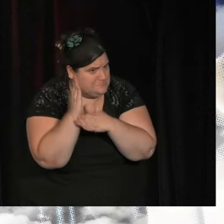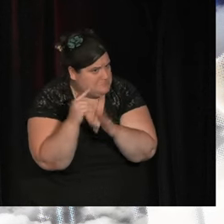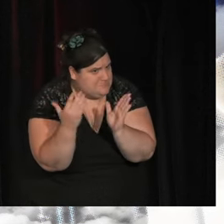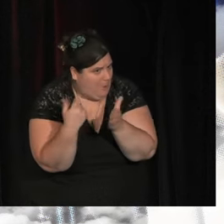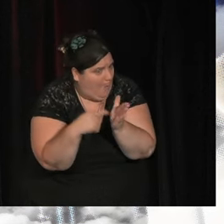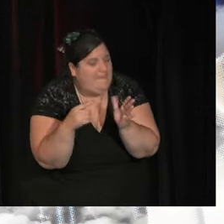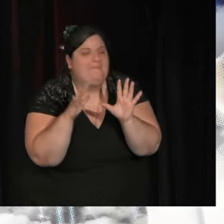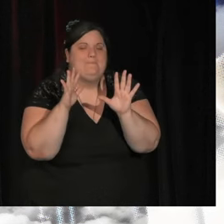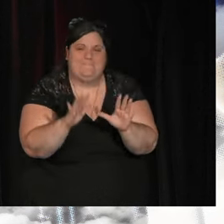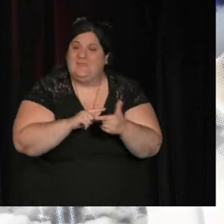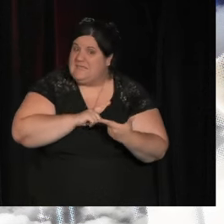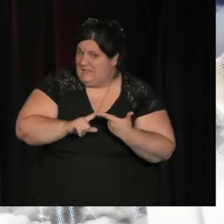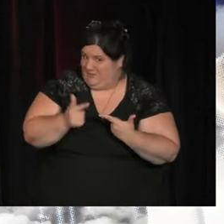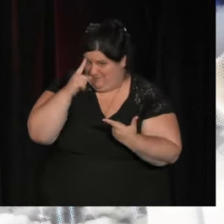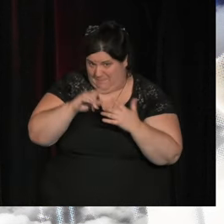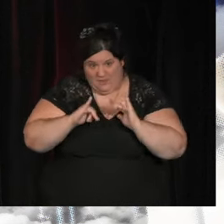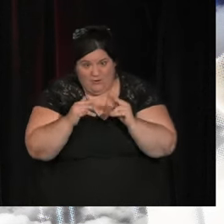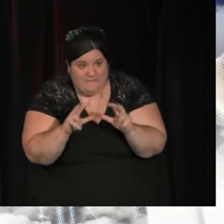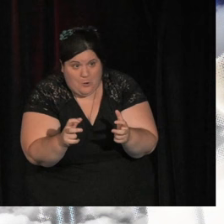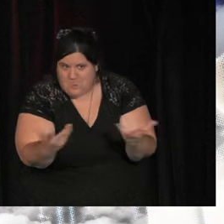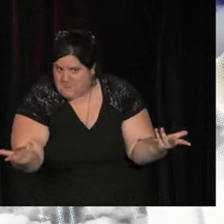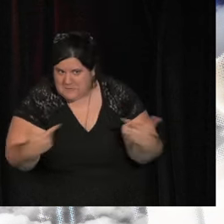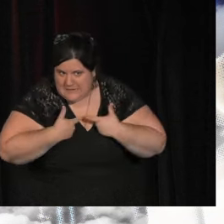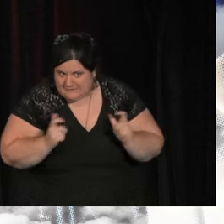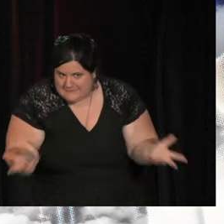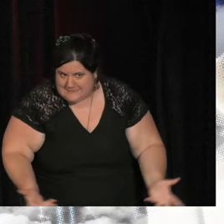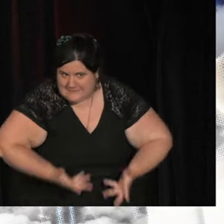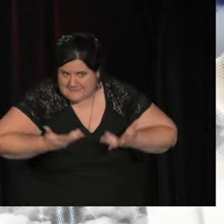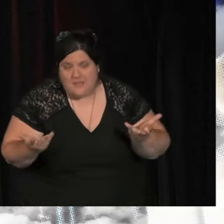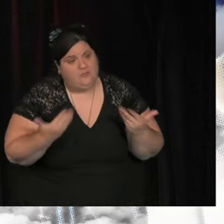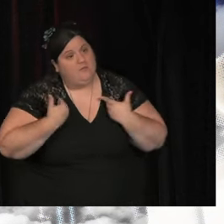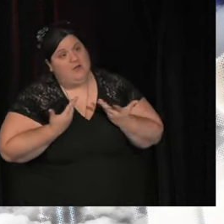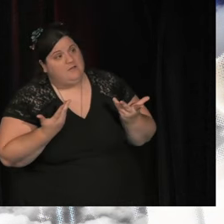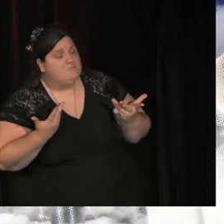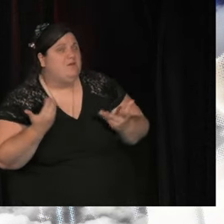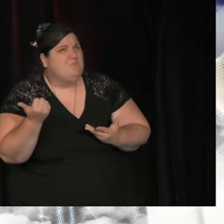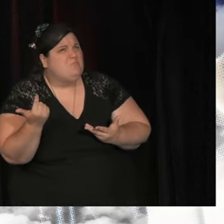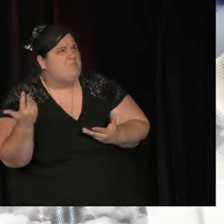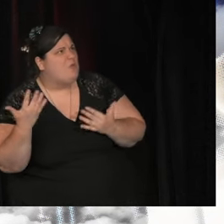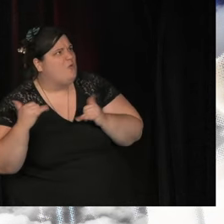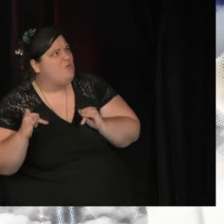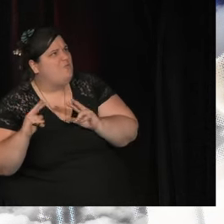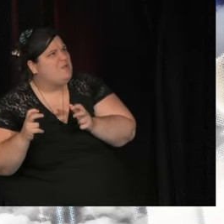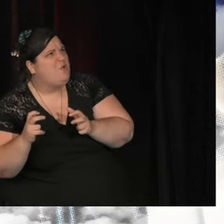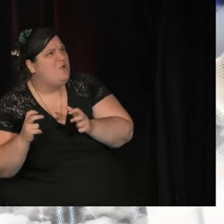Parce que je n'ai pas trop de problèmes, mais je n'en connais pas énormément, à part (EchoBlade) qui avait essayé de faire un truc sur le son,